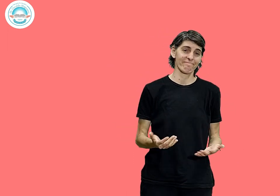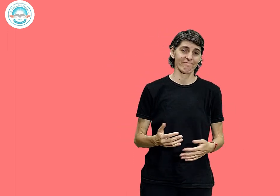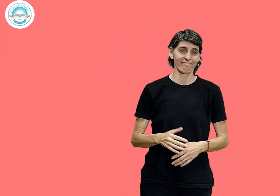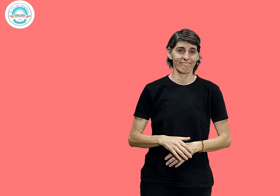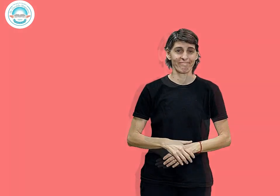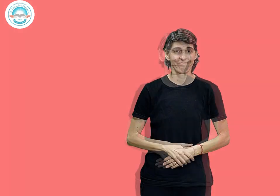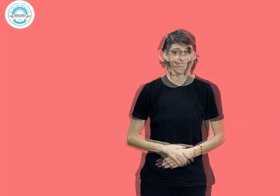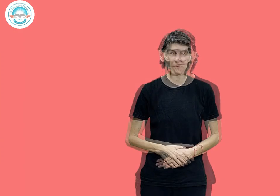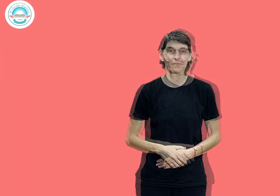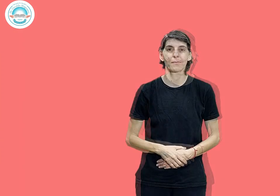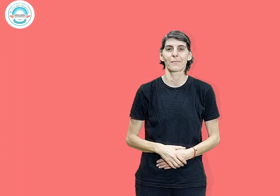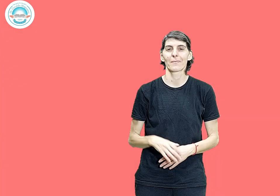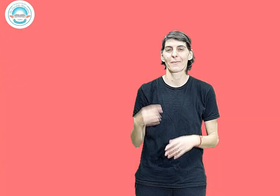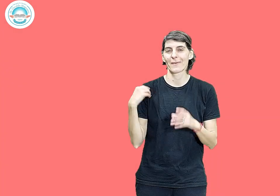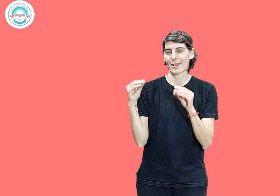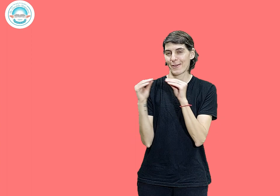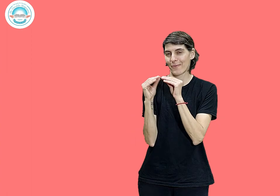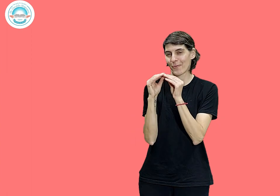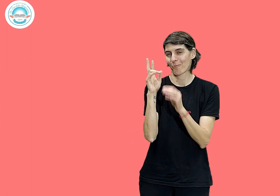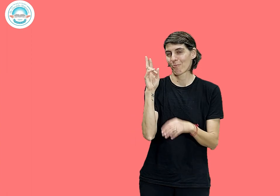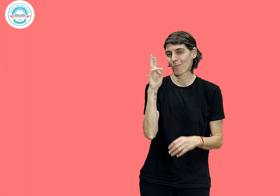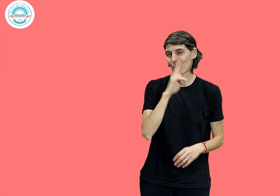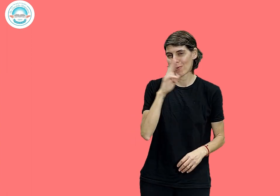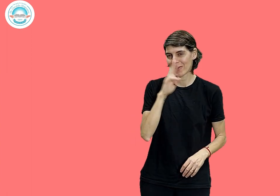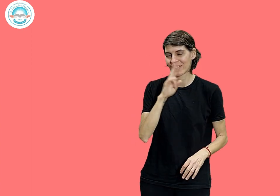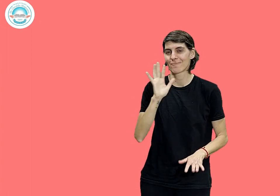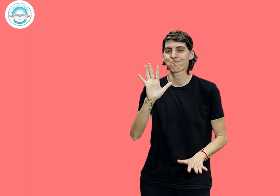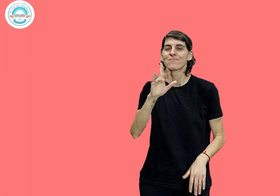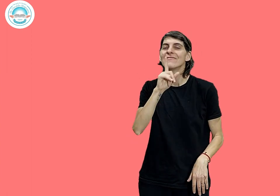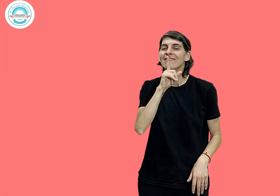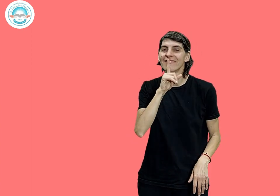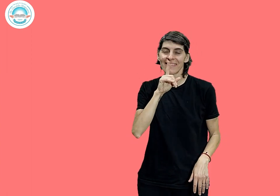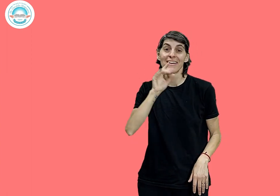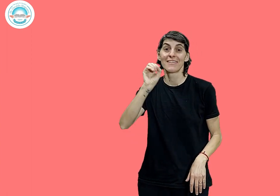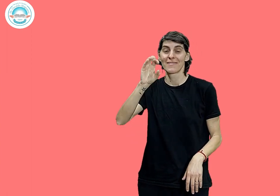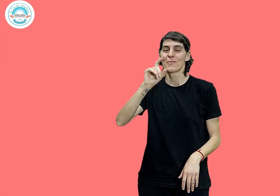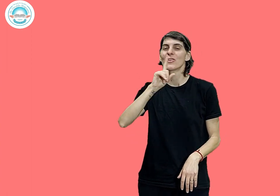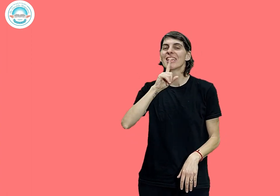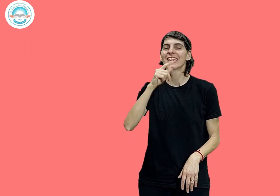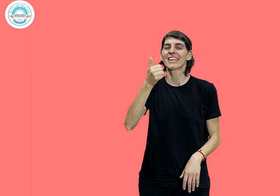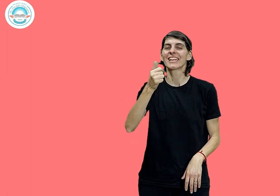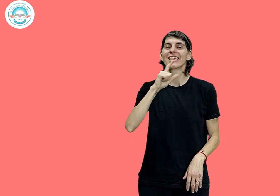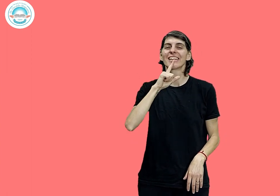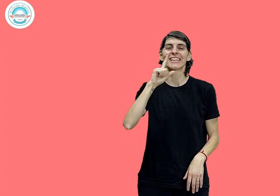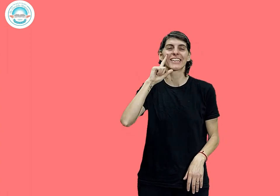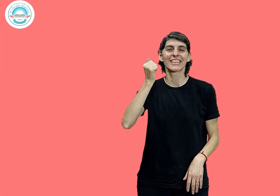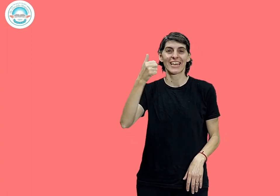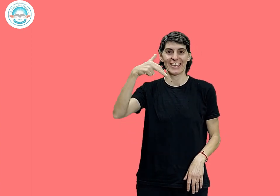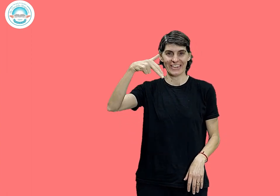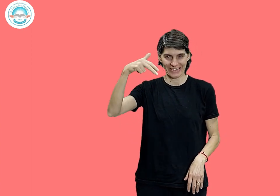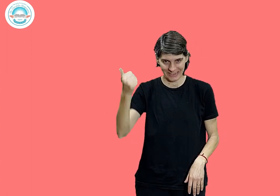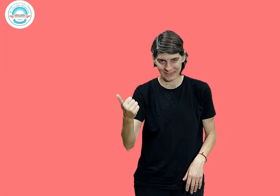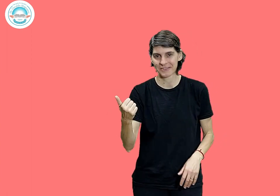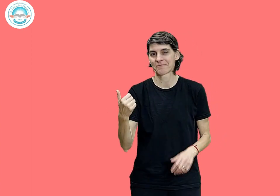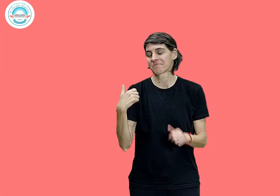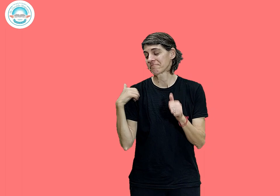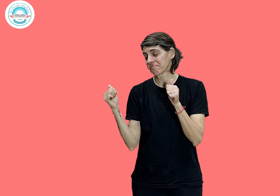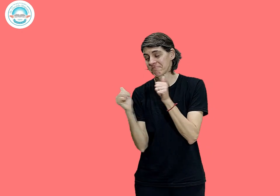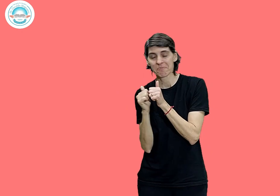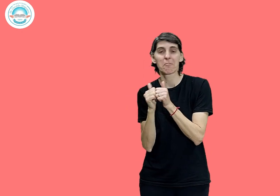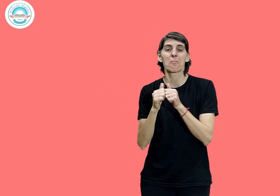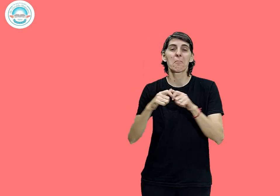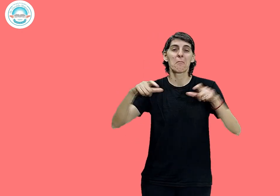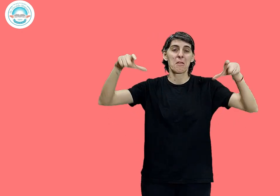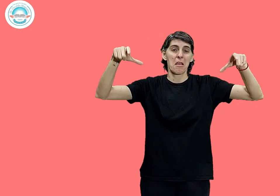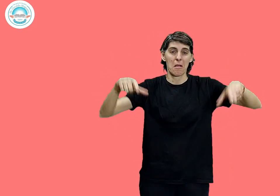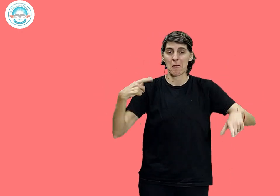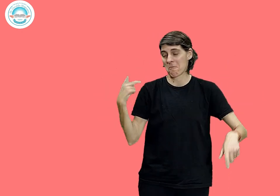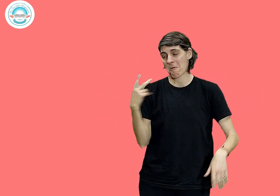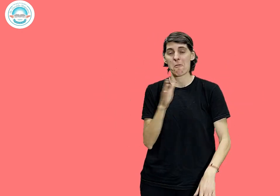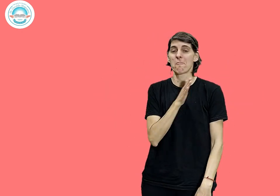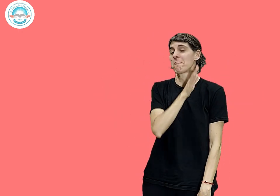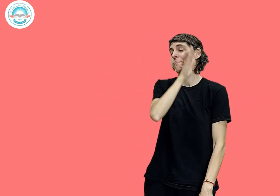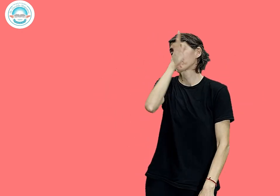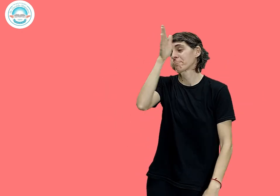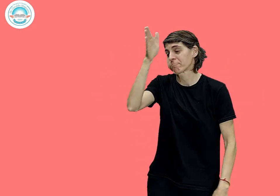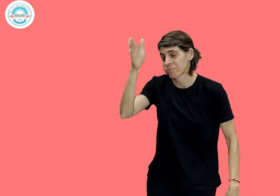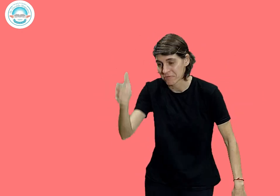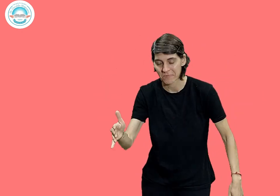porque siempre está rodeado de sus amigos. Fui con Tatiana a ver el partido de